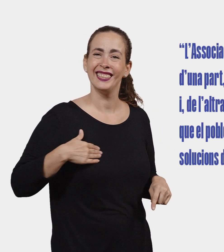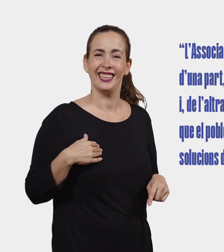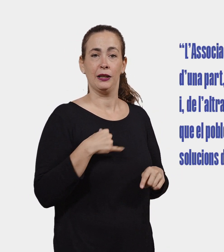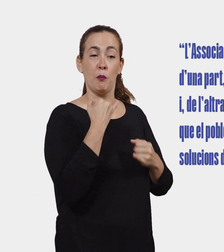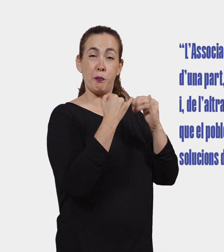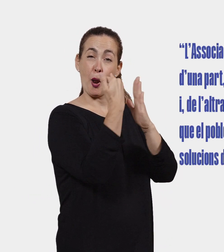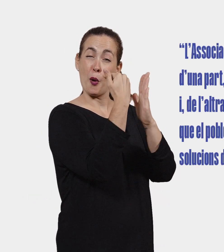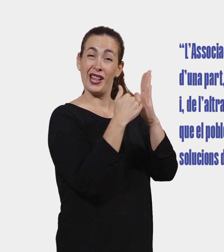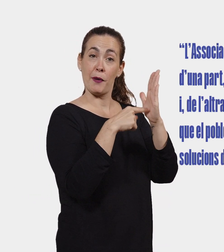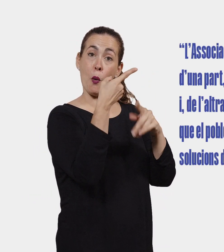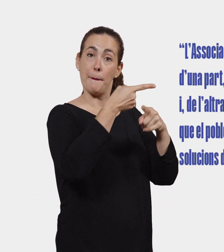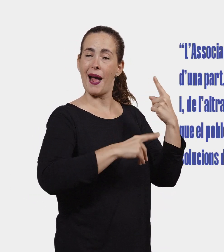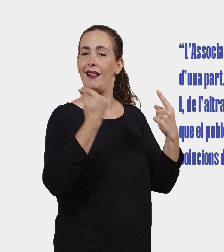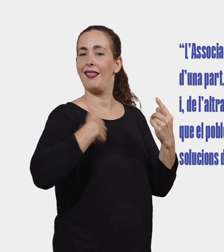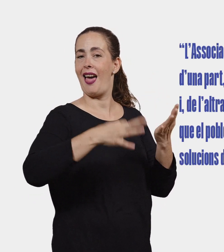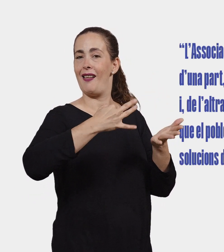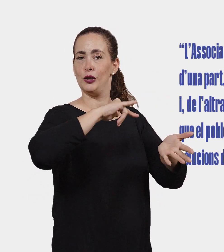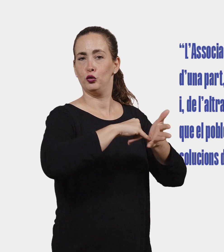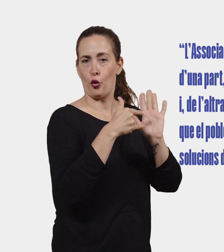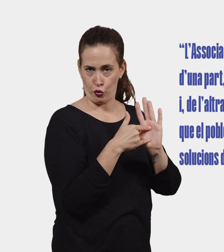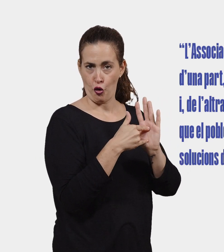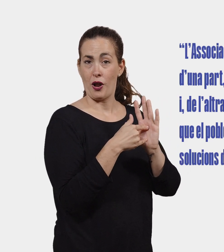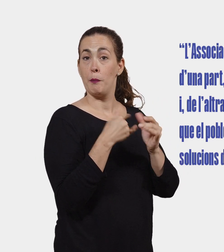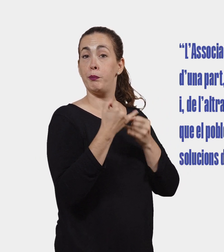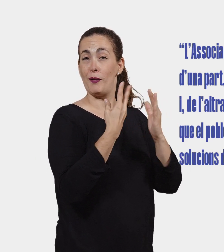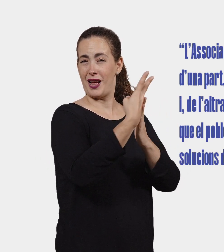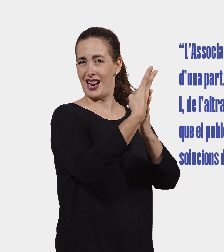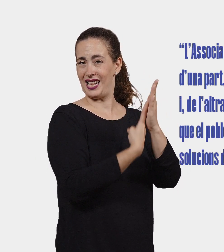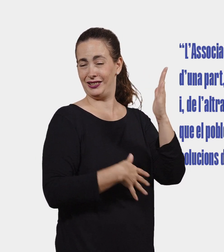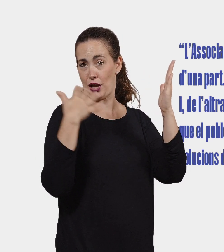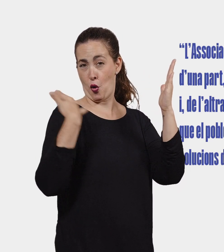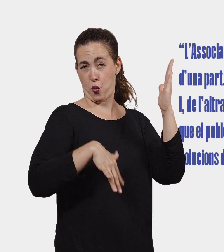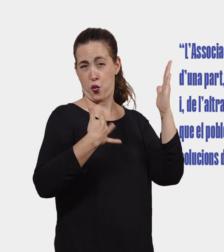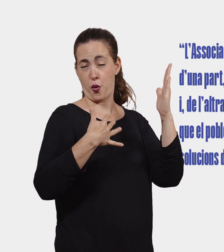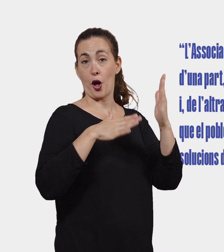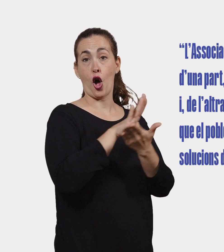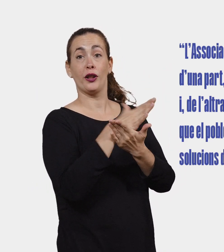la resolució d'aquests problemes [una llarga llista precedeix aquest text]